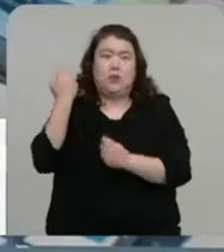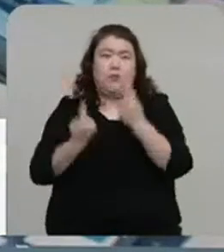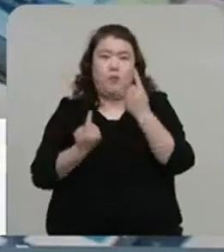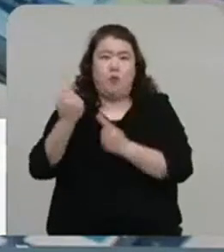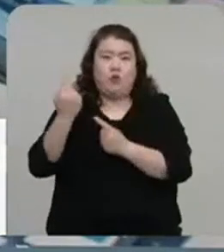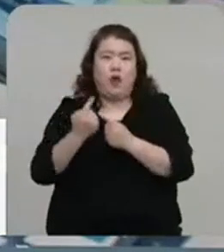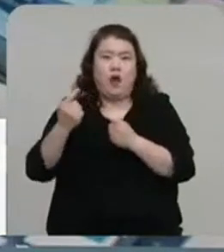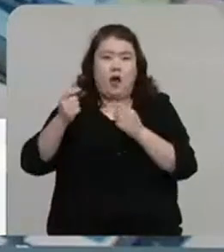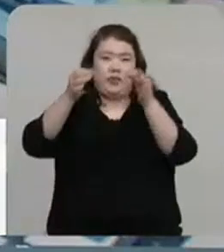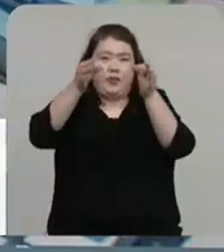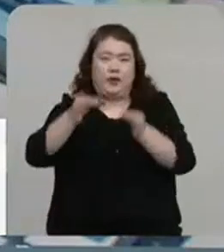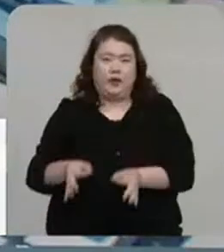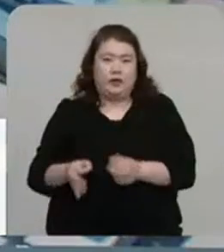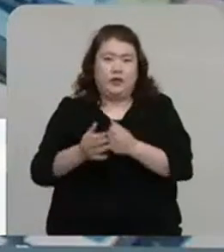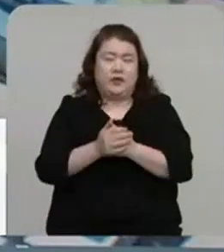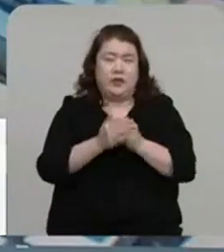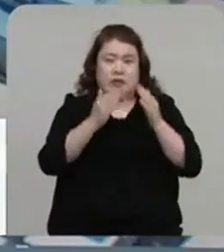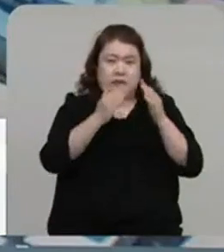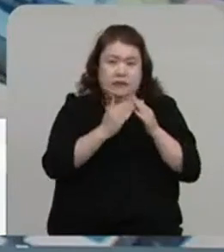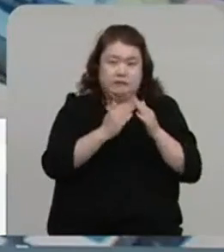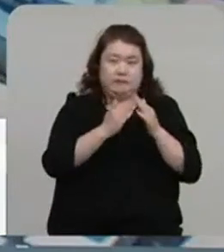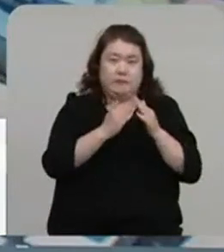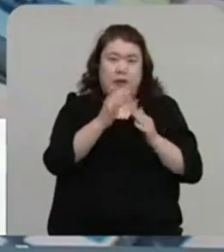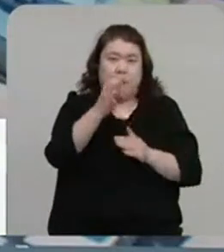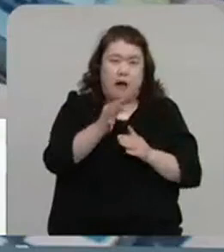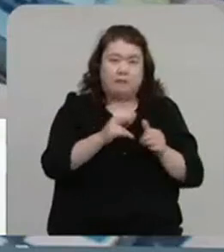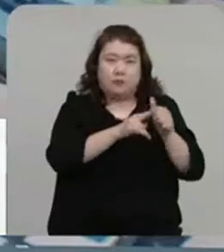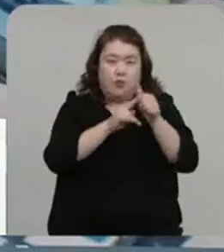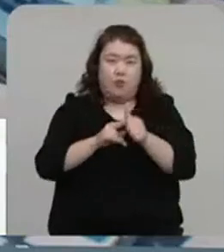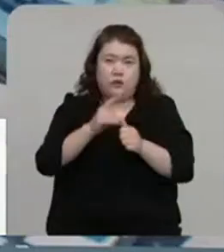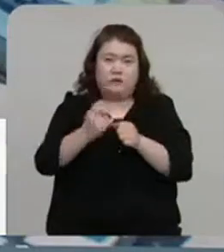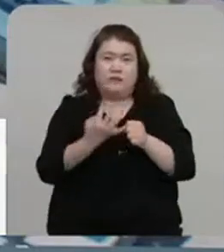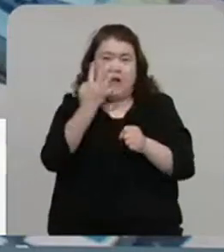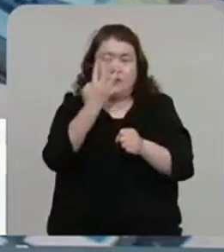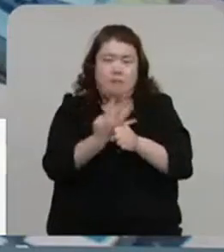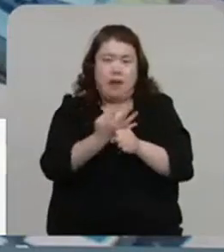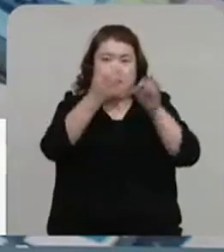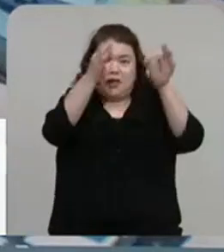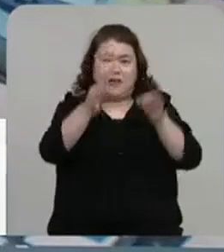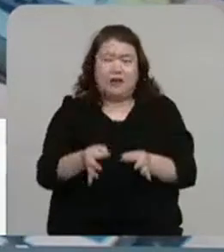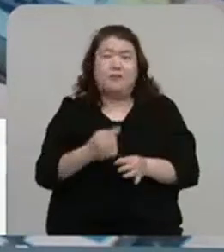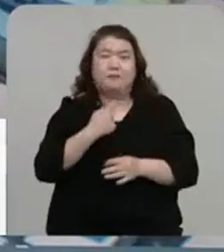집값 하락과 정부 정책 변화로 24 년 만에 내림세를 보였는데요.